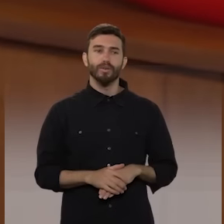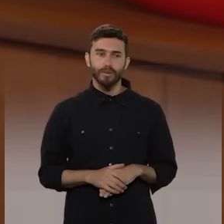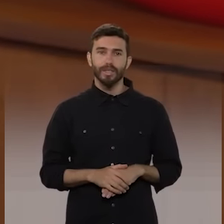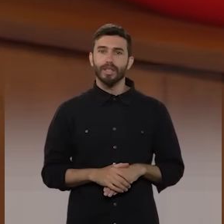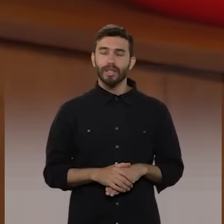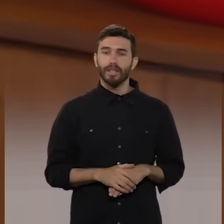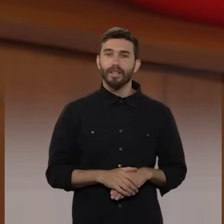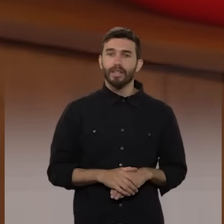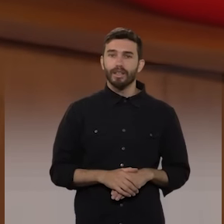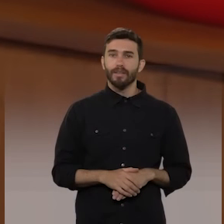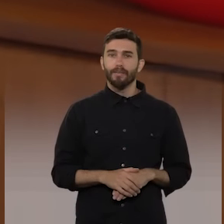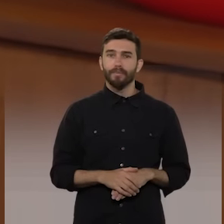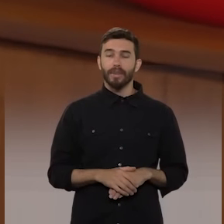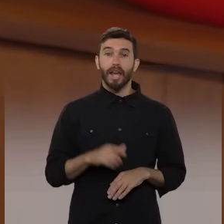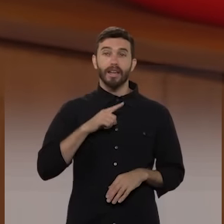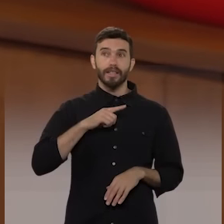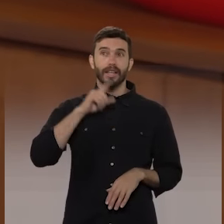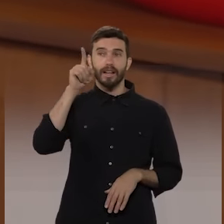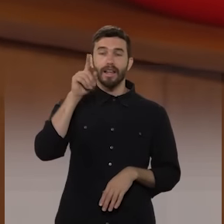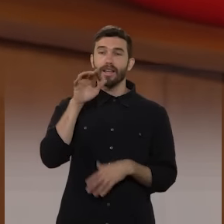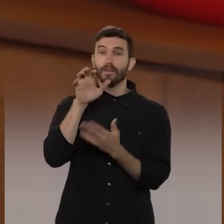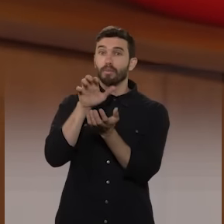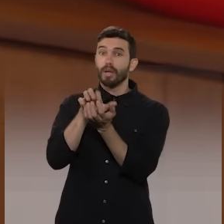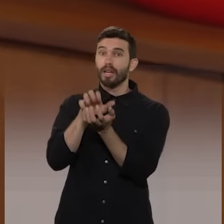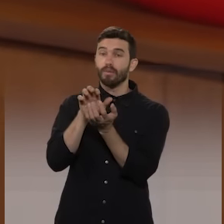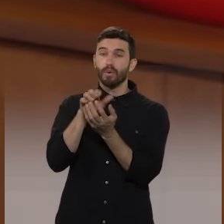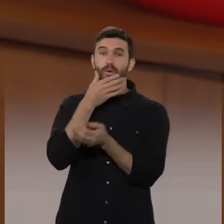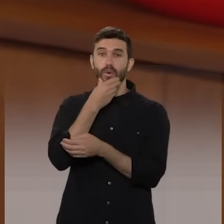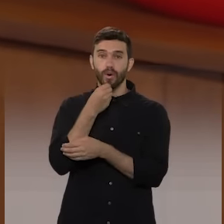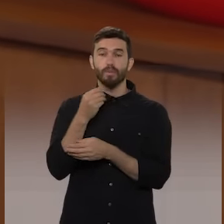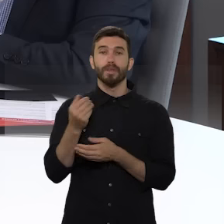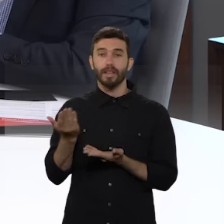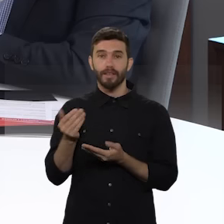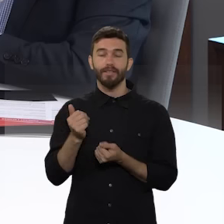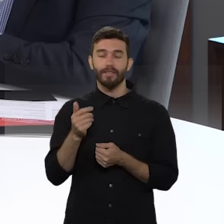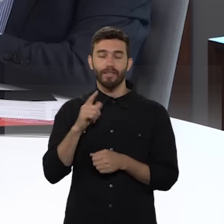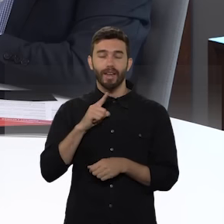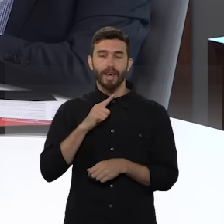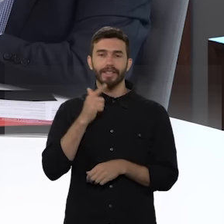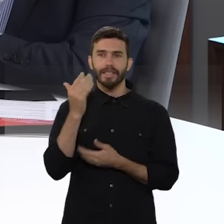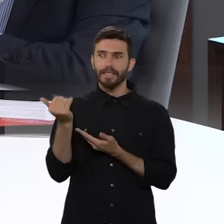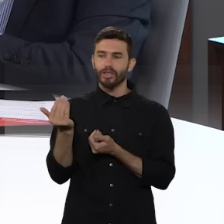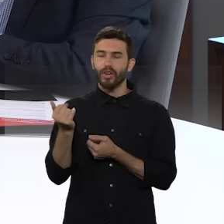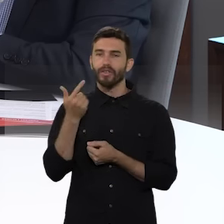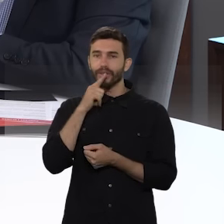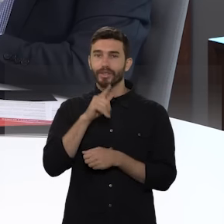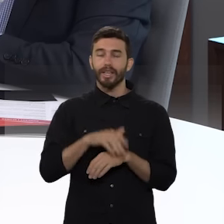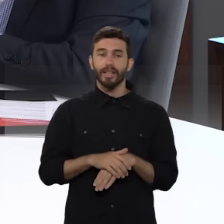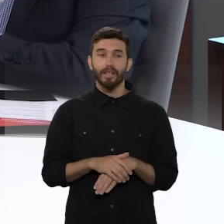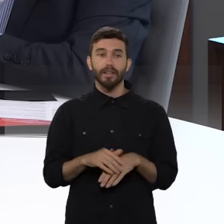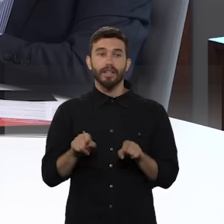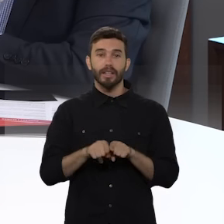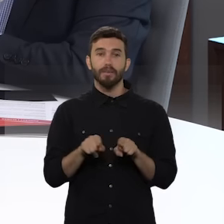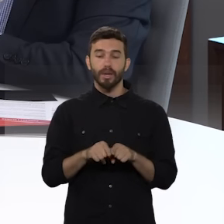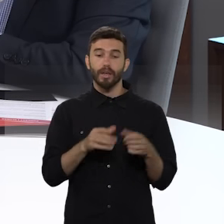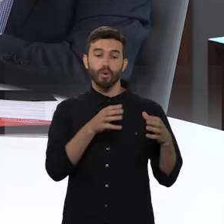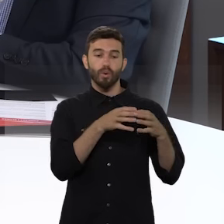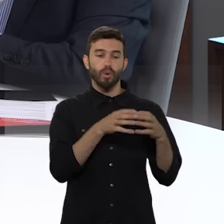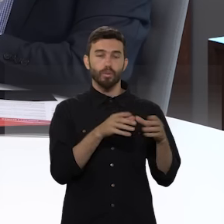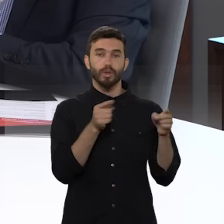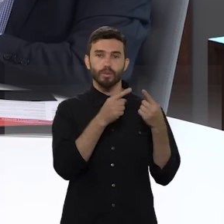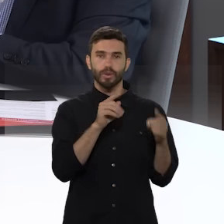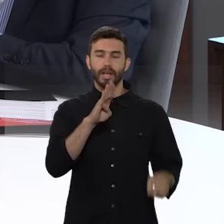um cantor pernambucano com uma voz espetacular. Ouçam um grupo de jovens chamado Bala Desejo...